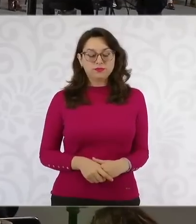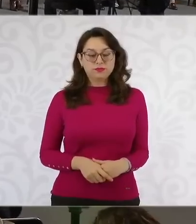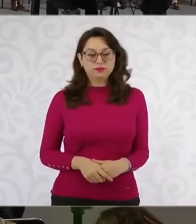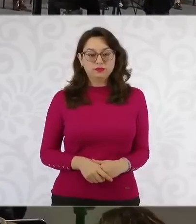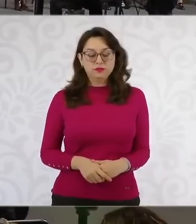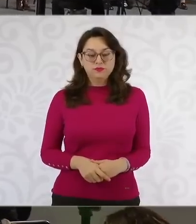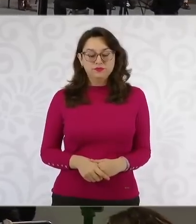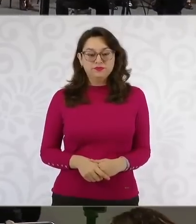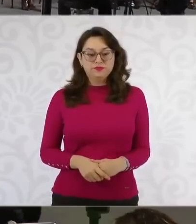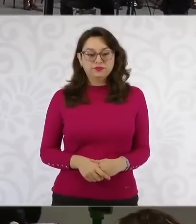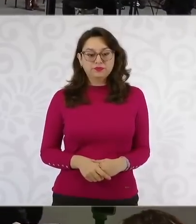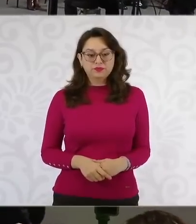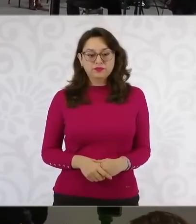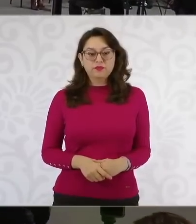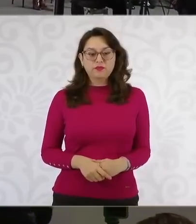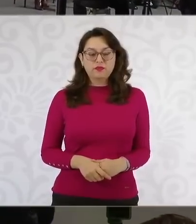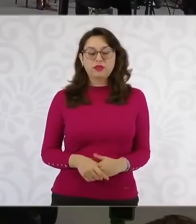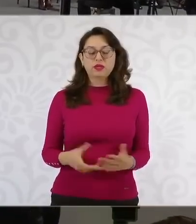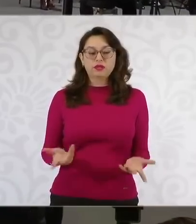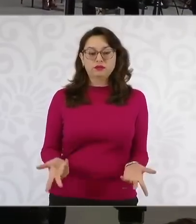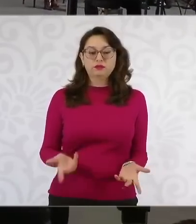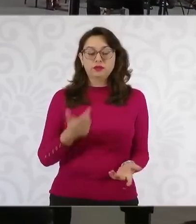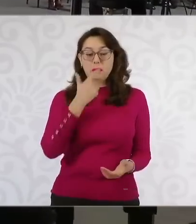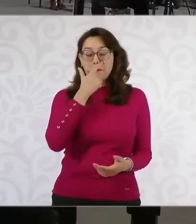cambio hasta el último día del presidente Andrés manuelz Ob